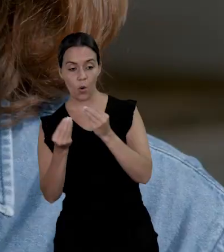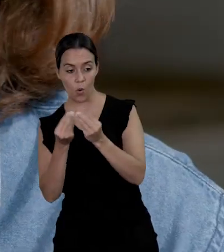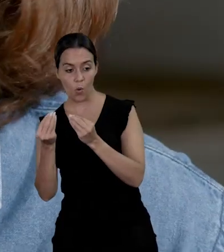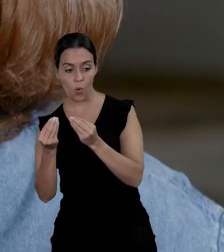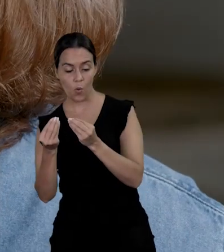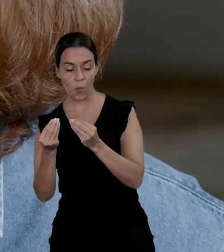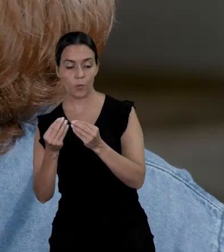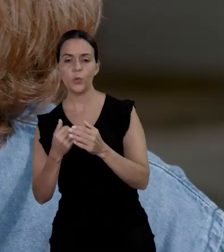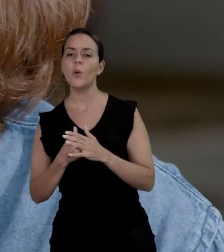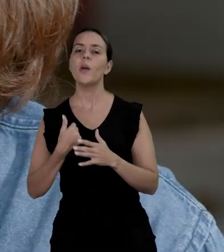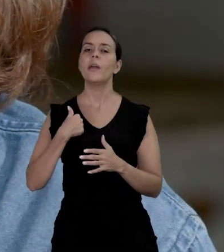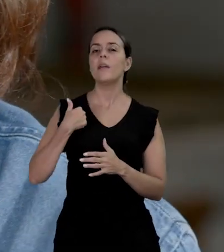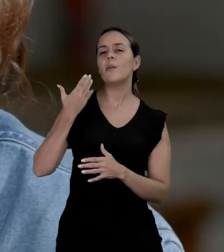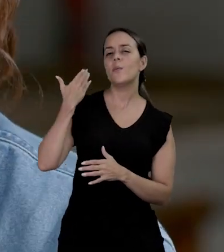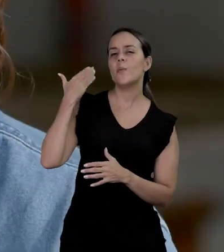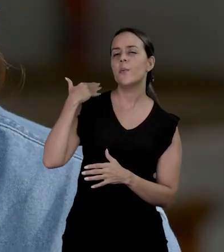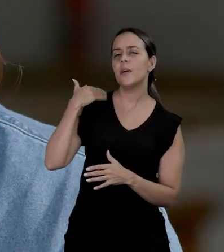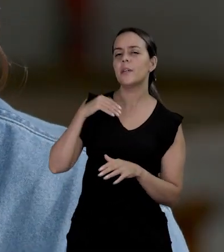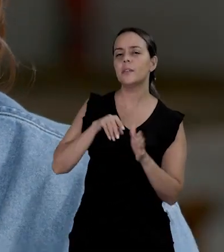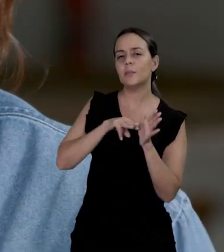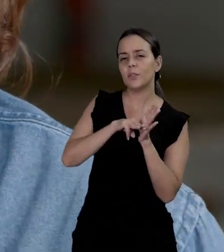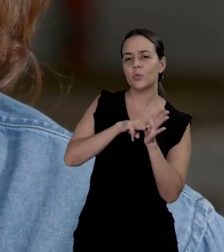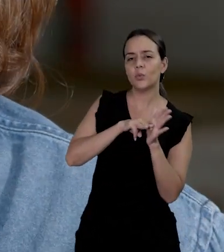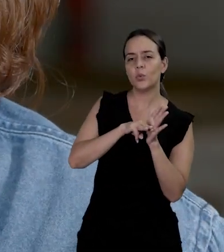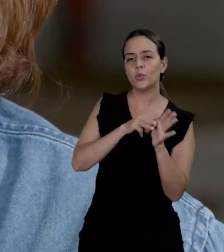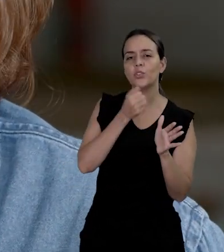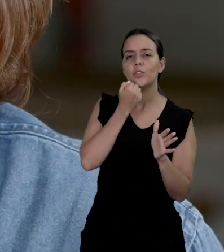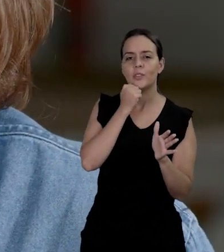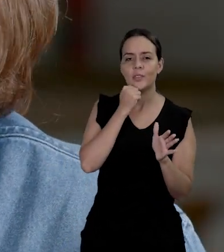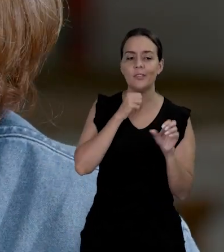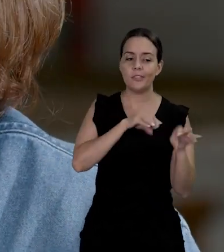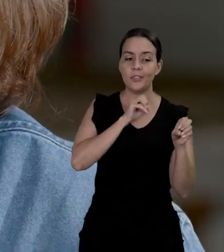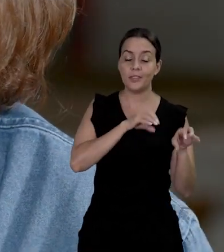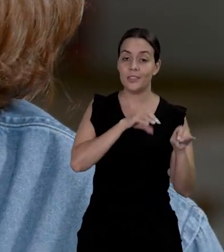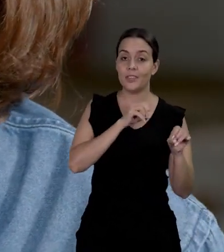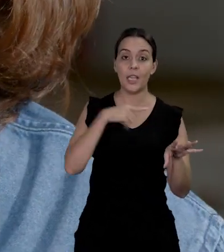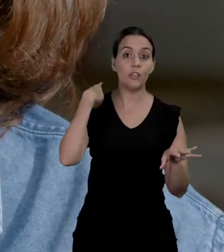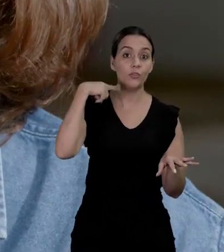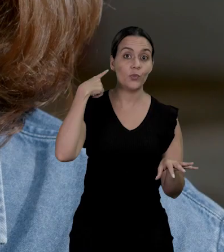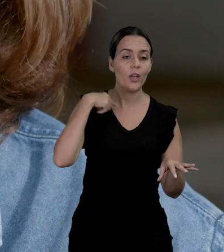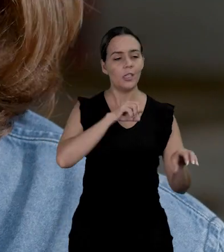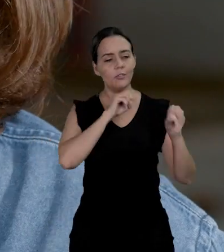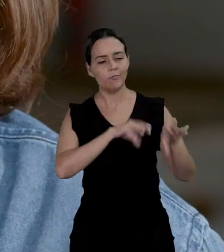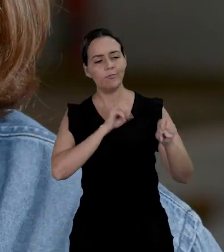Eu estou lembrando, eu dei aula de metodologia científica durante anos para advogados, na faculdade, aqui em São Paulo.